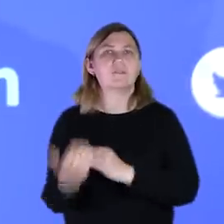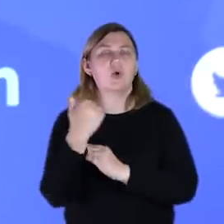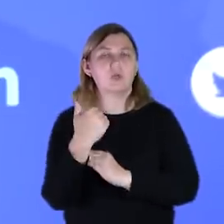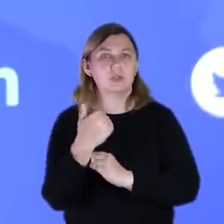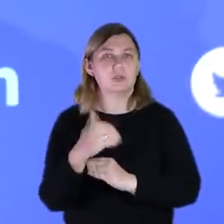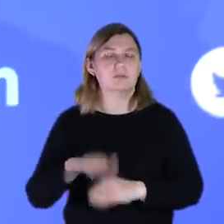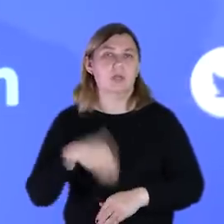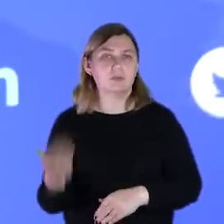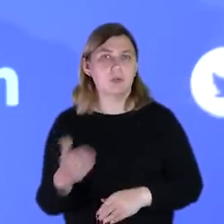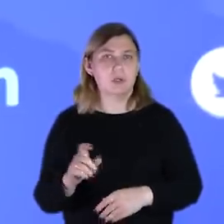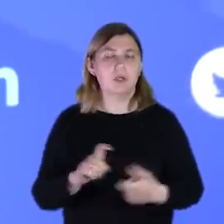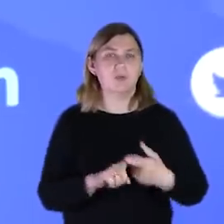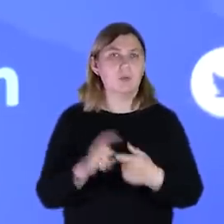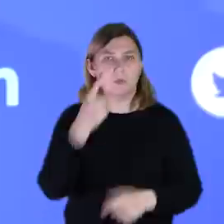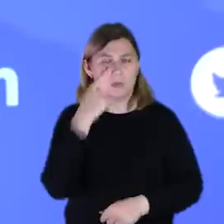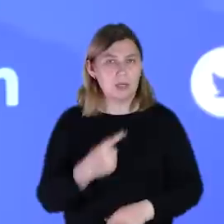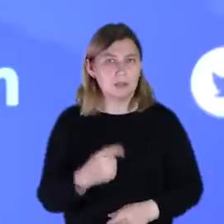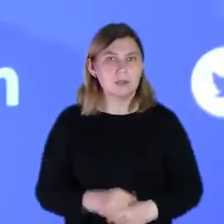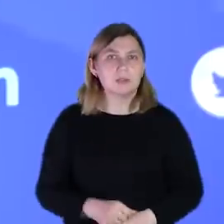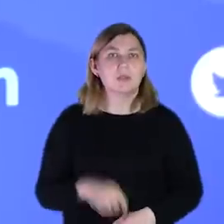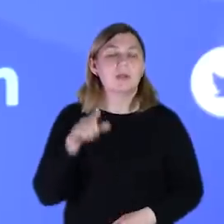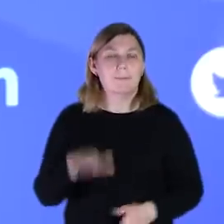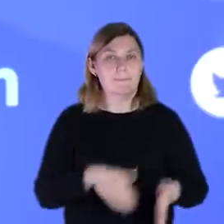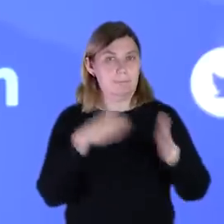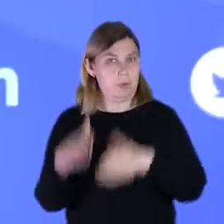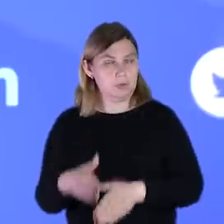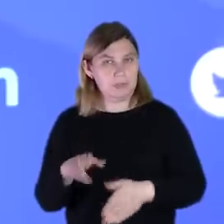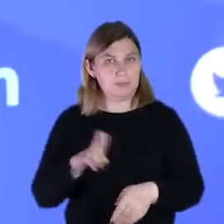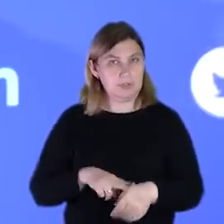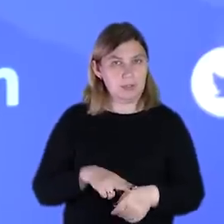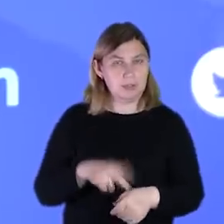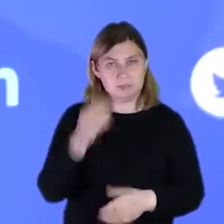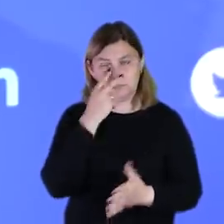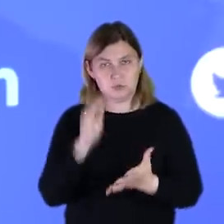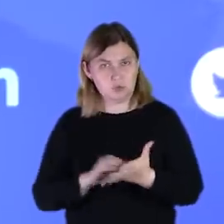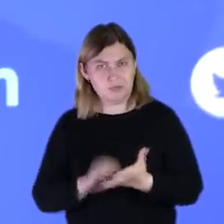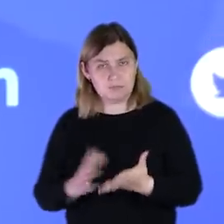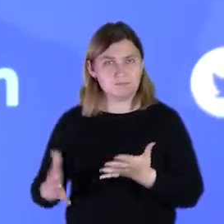strony, czyli ze strony Związku Sowieckiego. Dopiero na bazie takich doświadczeń,